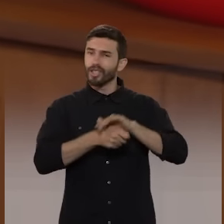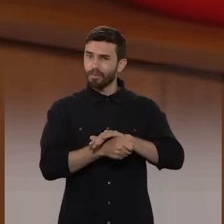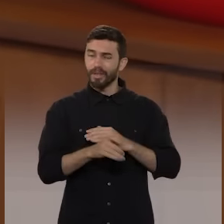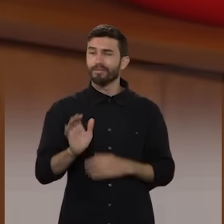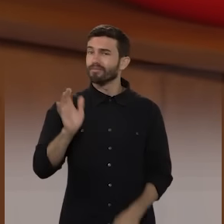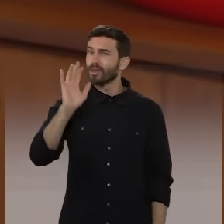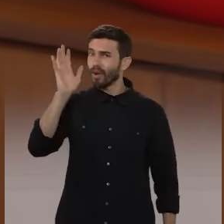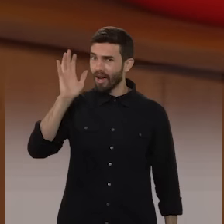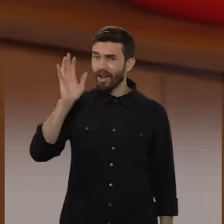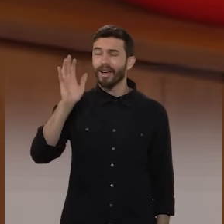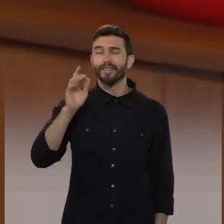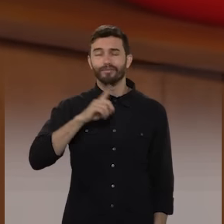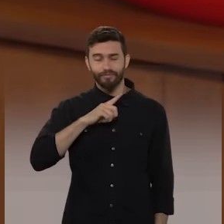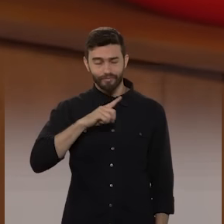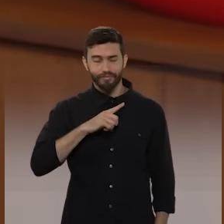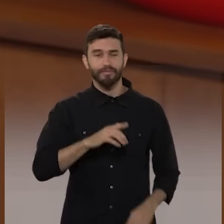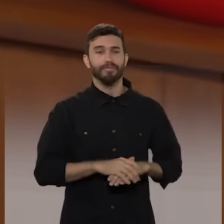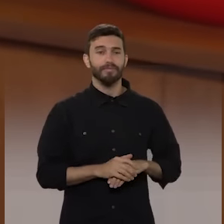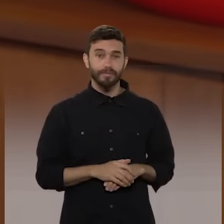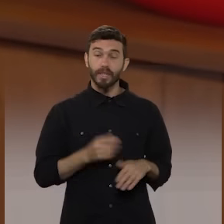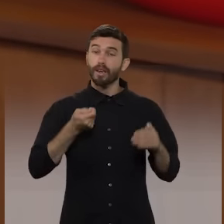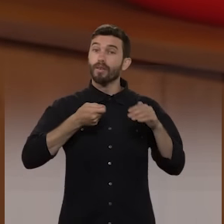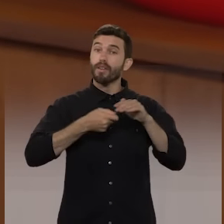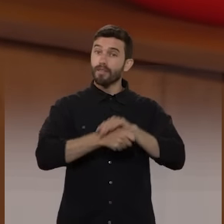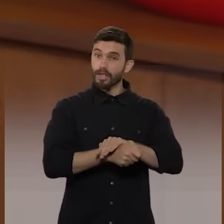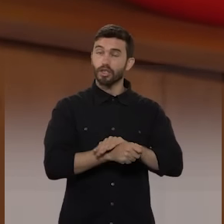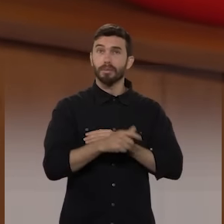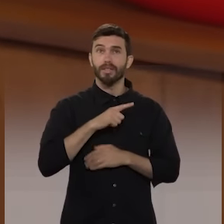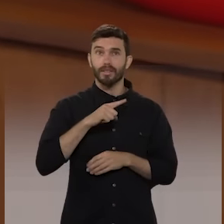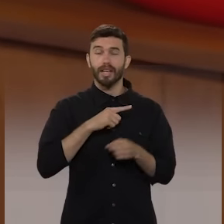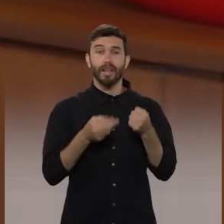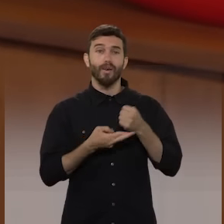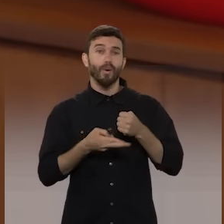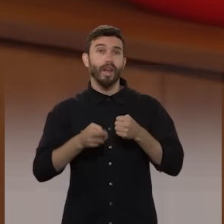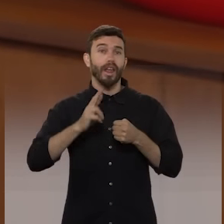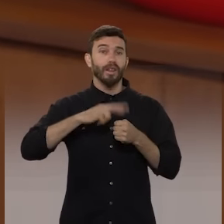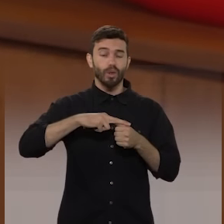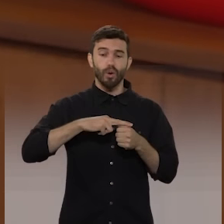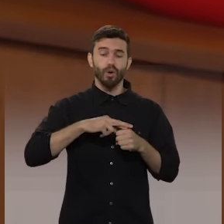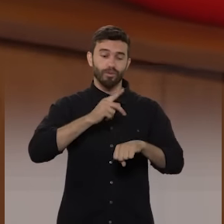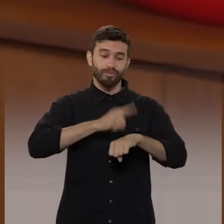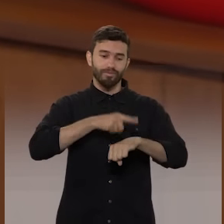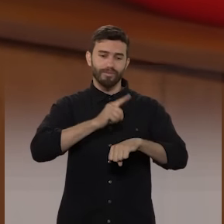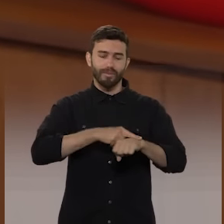concessionárias, um investimento que vai ter o retorno num prazo longo,